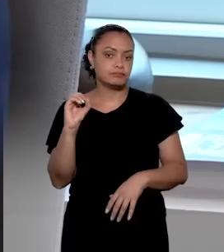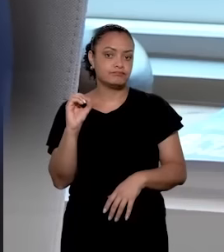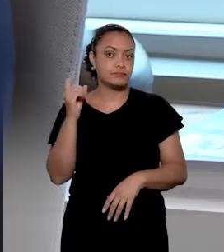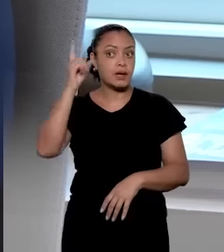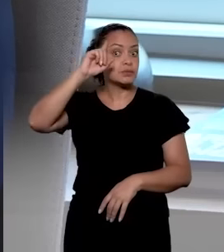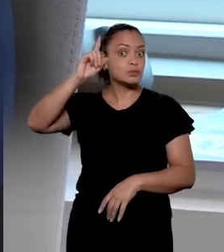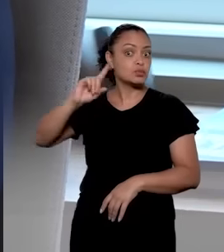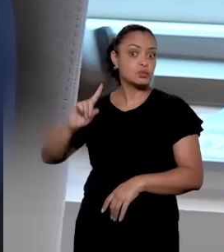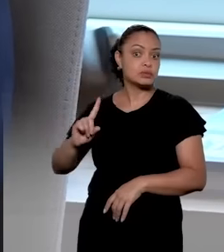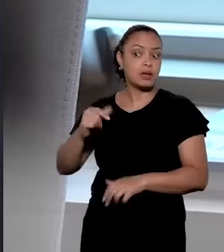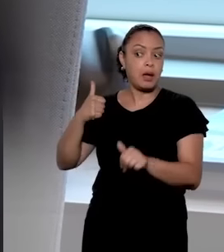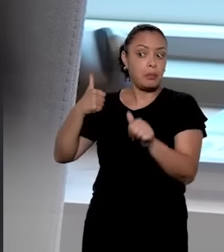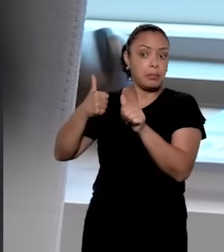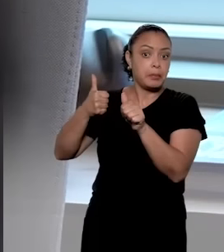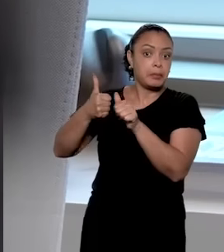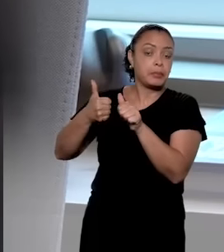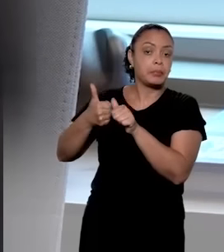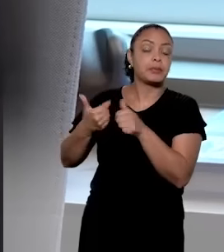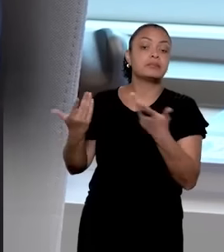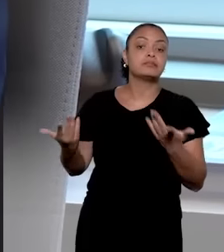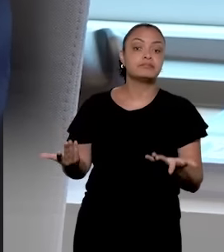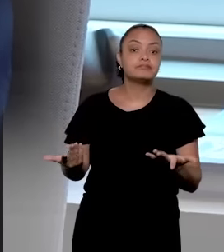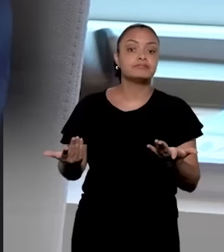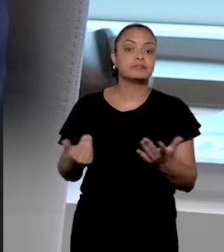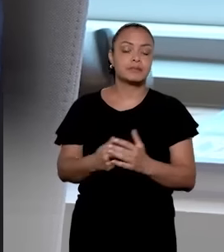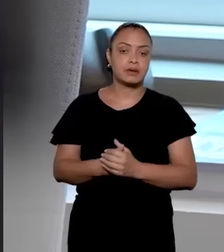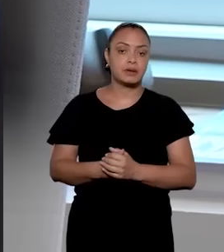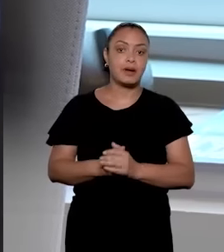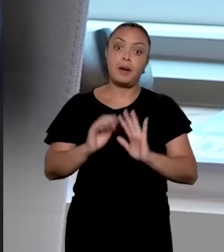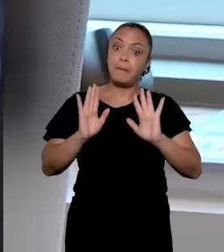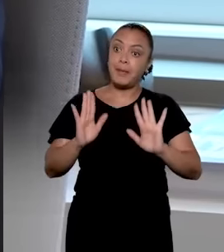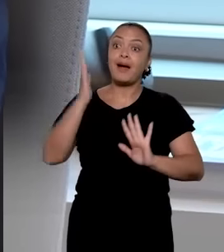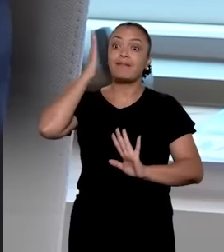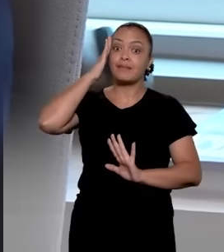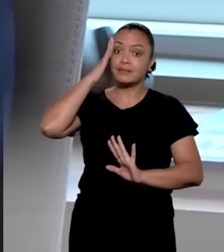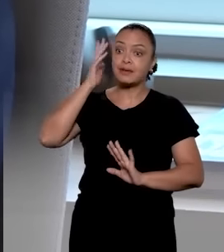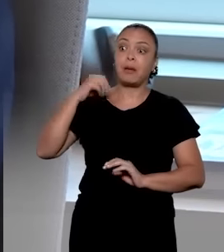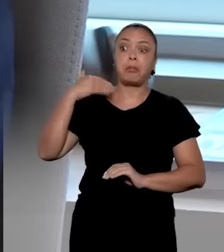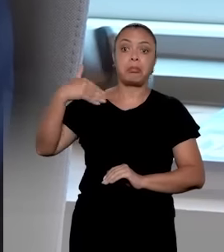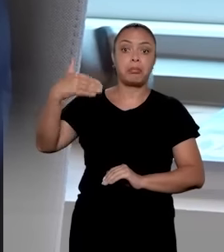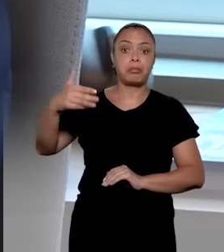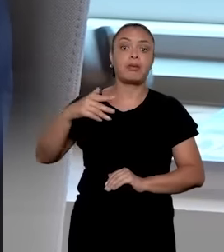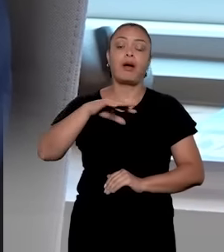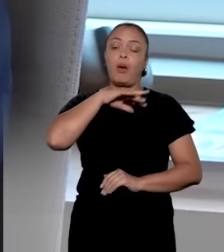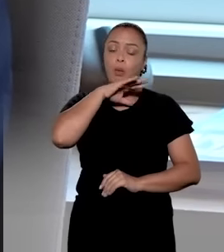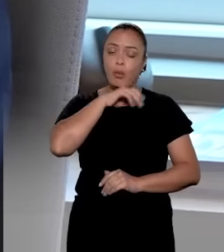vai ser a intensidade dele, mas a promessa não é boa. Então, o seguro teria o papel relevante